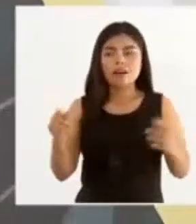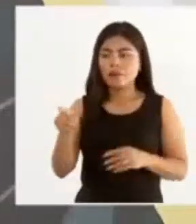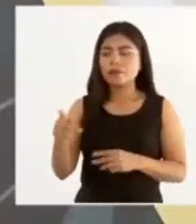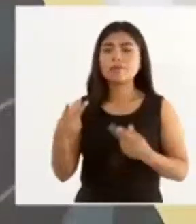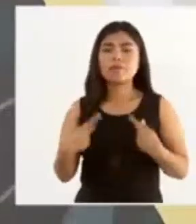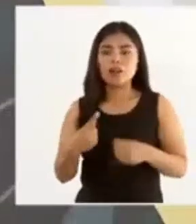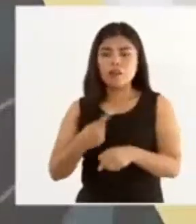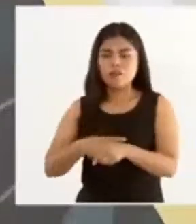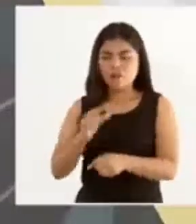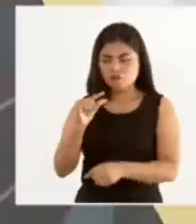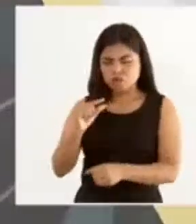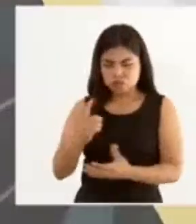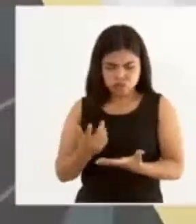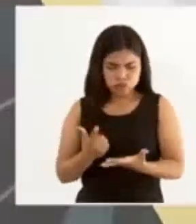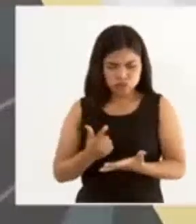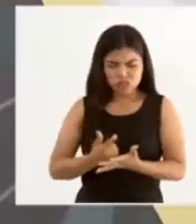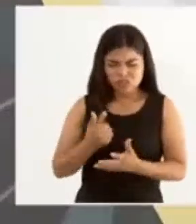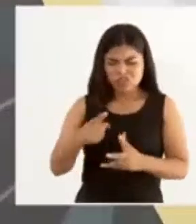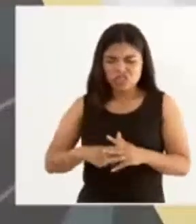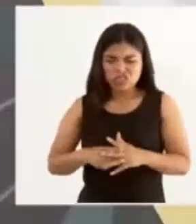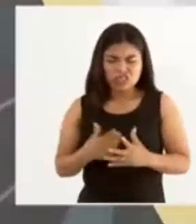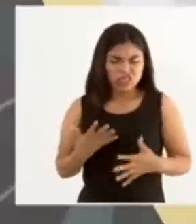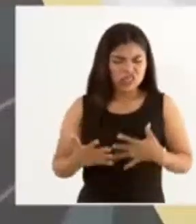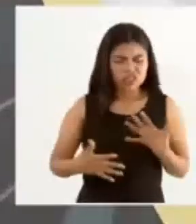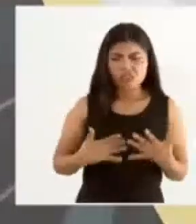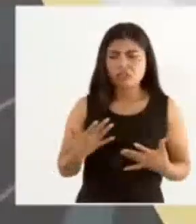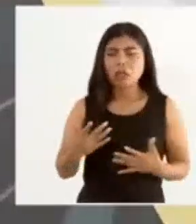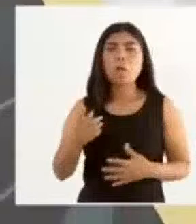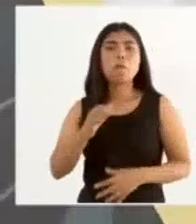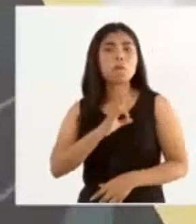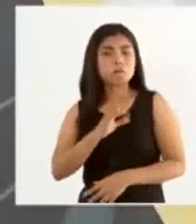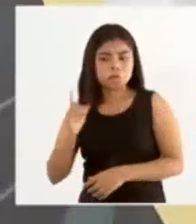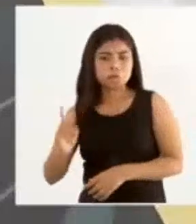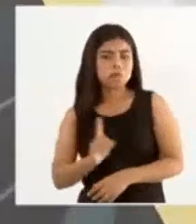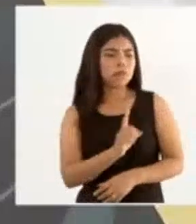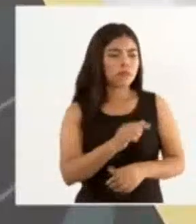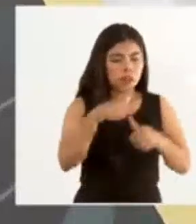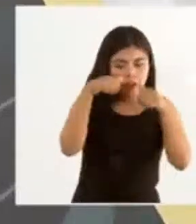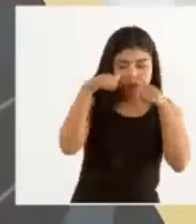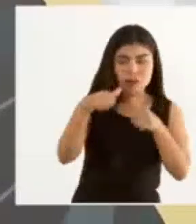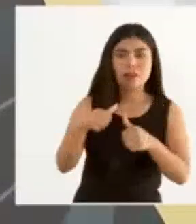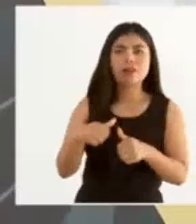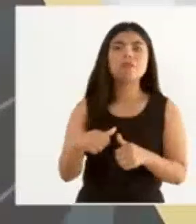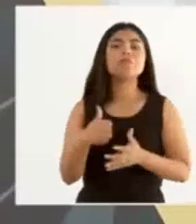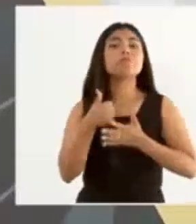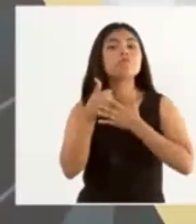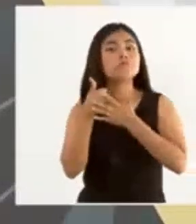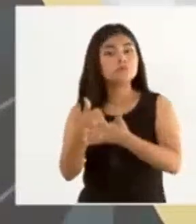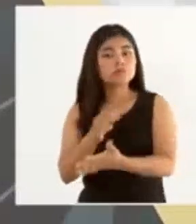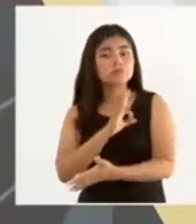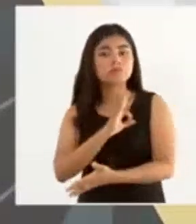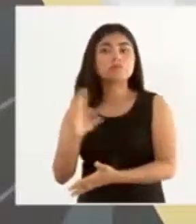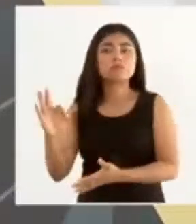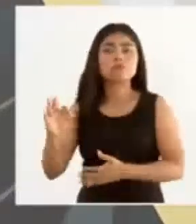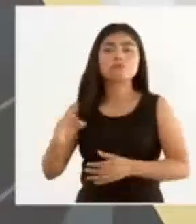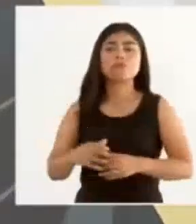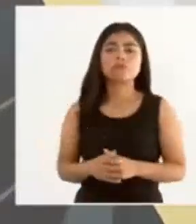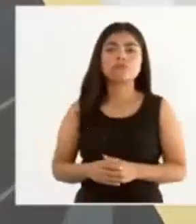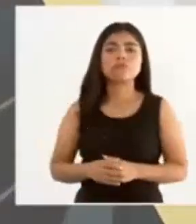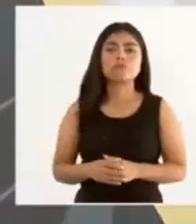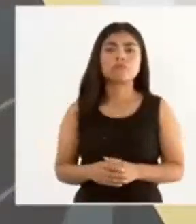otra concepción tiene? Pues que cuando está federalizado el sistema es igual para todos.